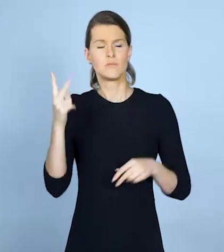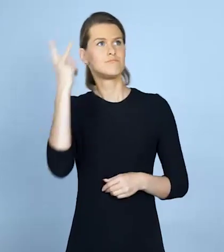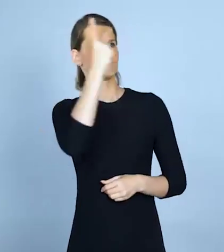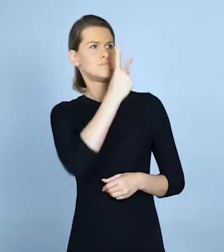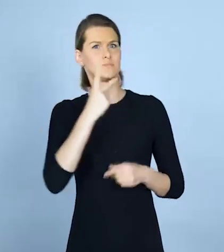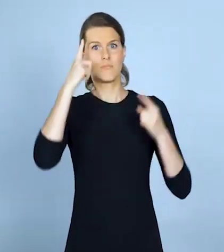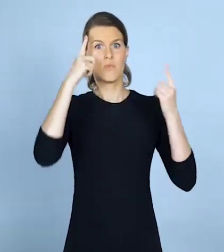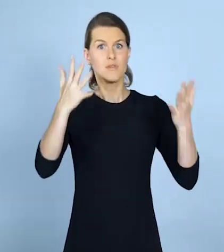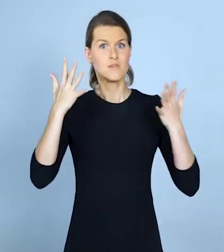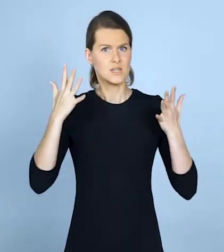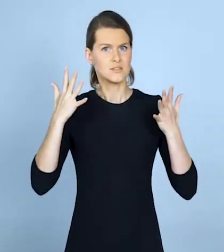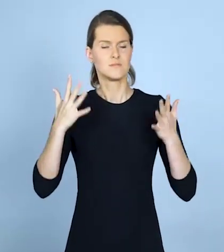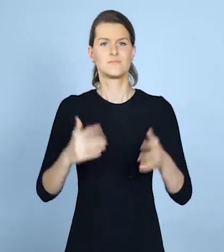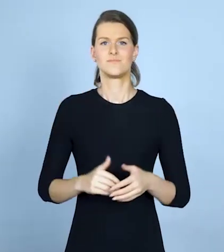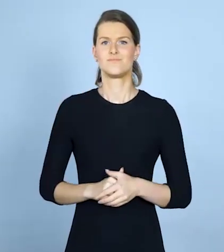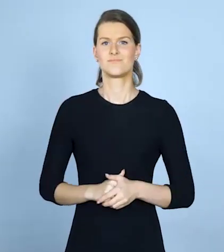для неграмотных.